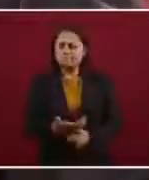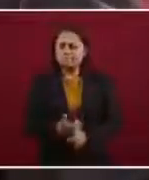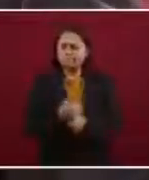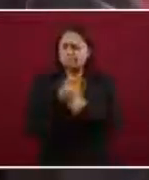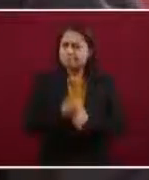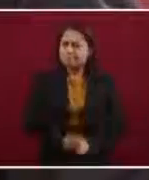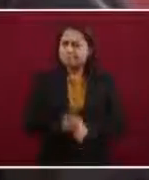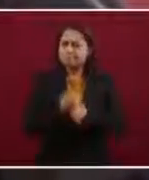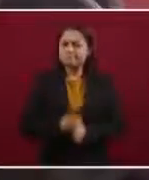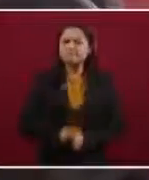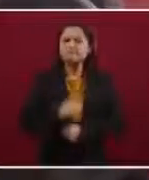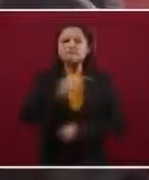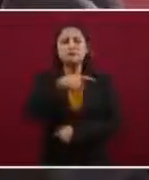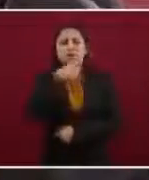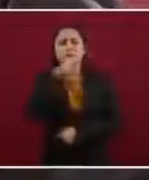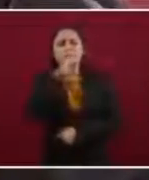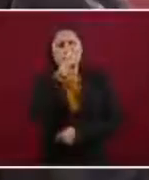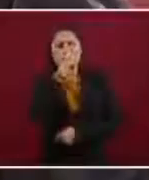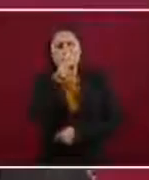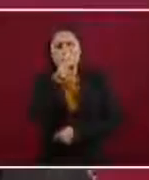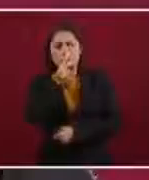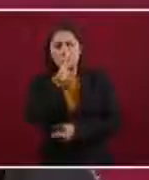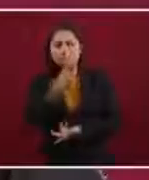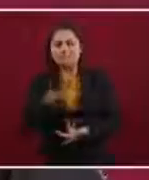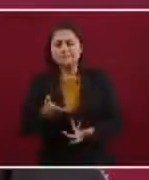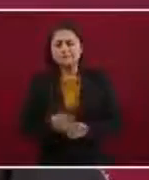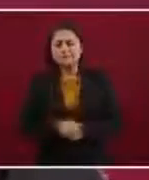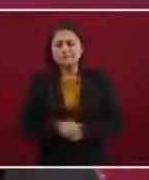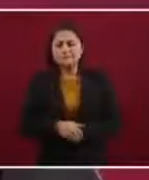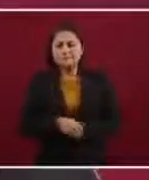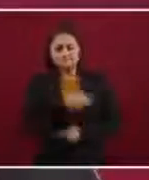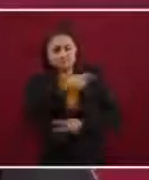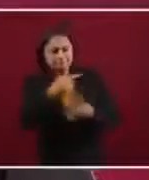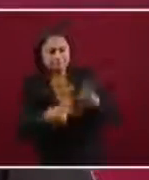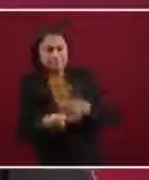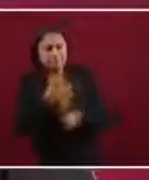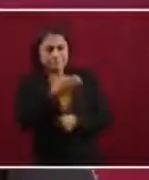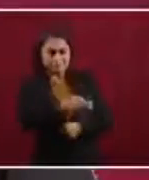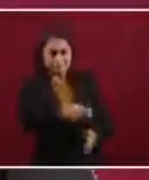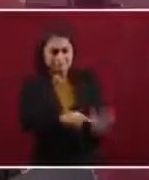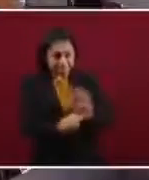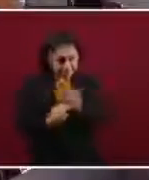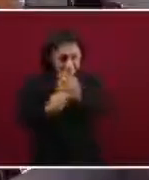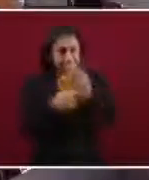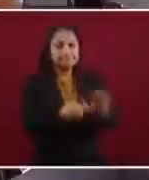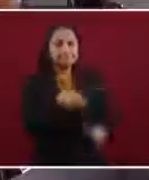las madres? Eso es lo que queremos dar a conocer.